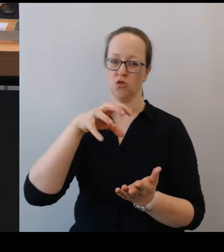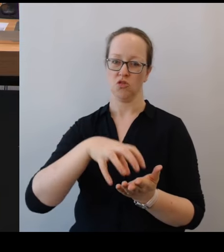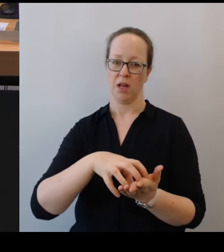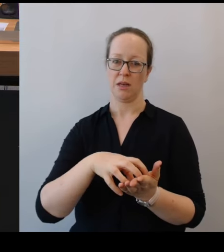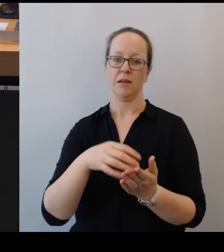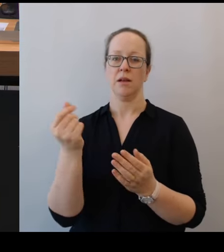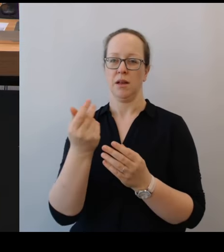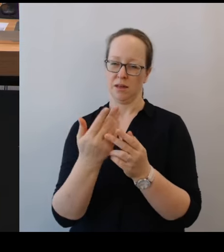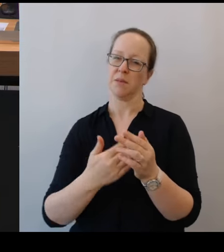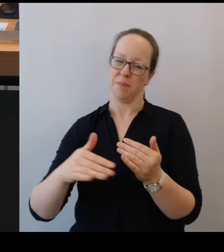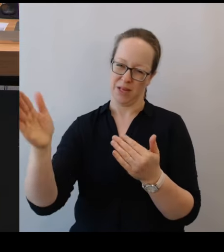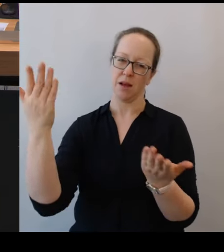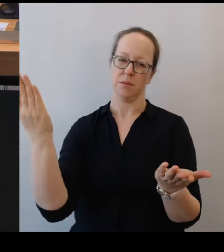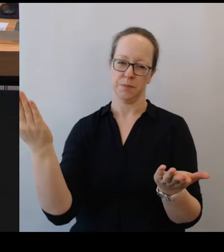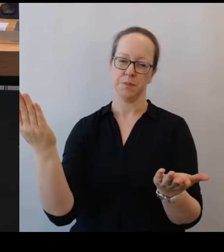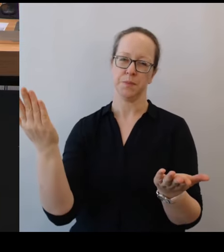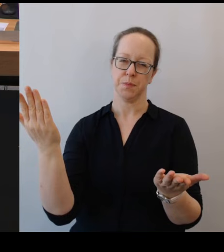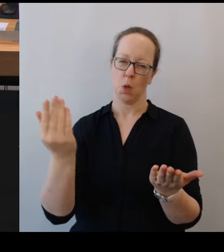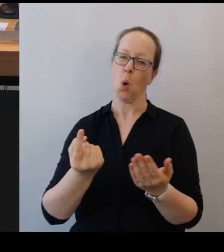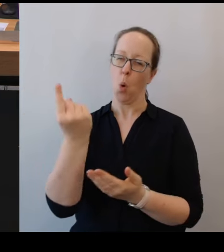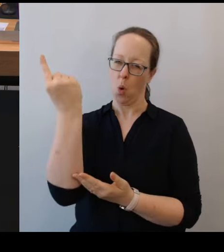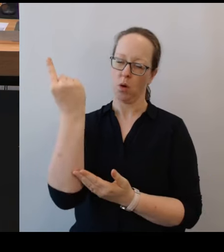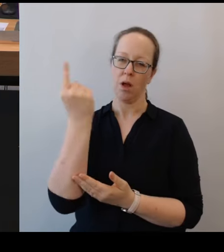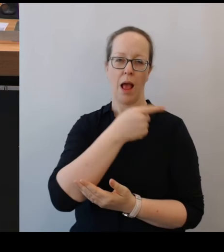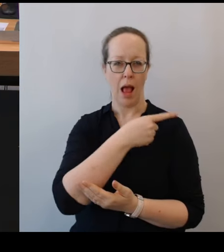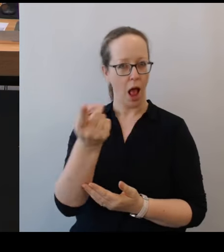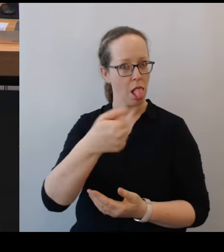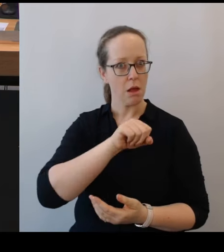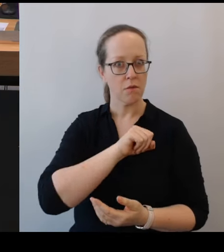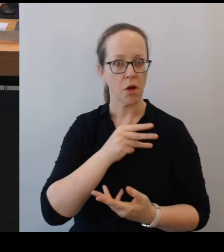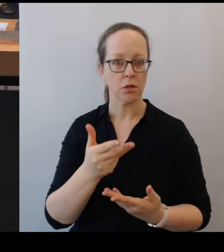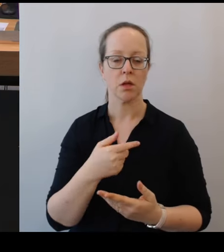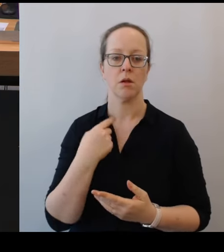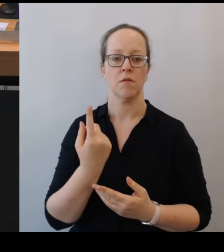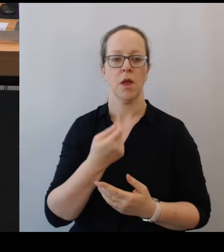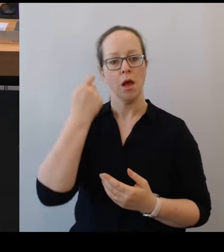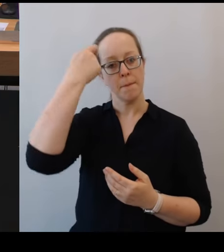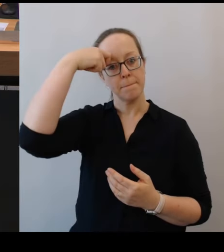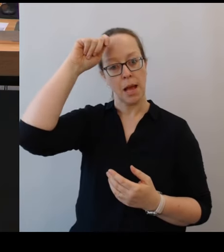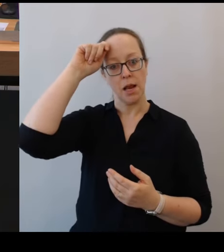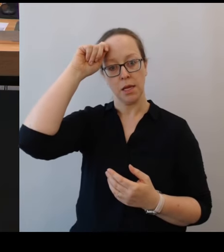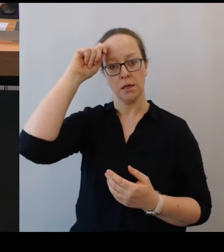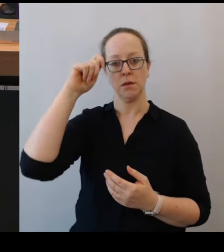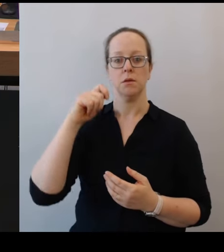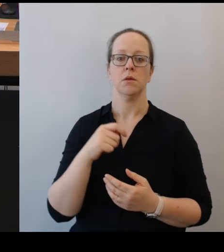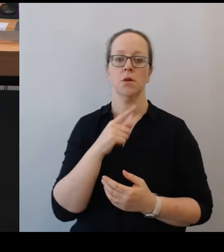profitieren. Liebe Berlinerinnen und Berliner, nicht nur dunkelrot grün, nein, auch schwarz rot versündigt